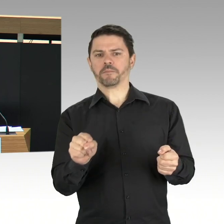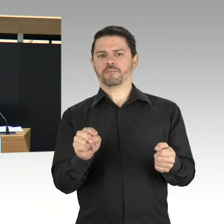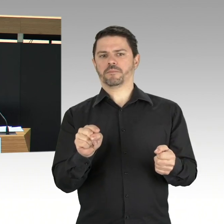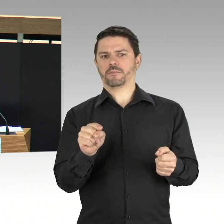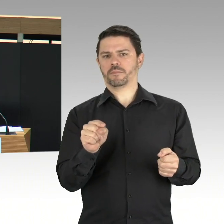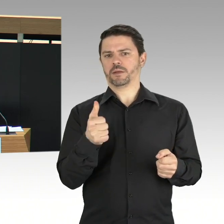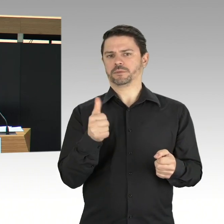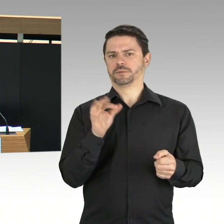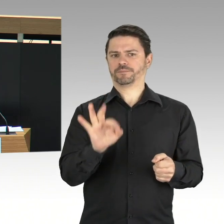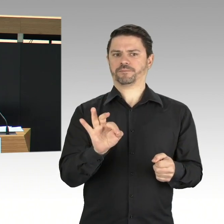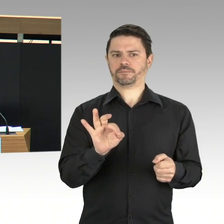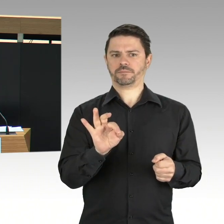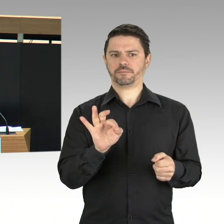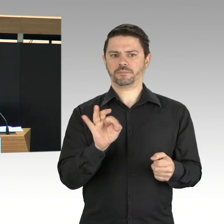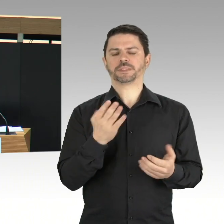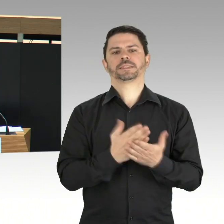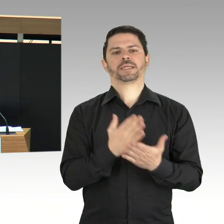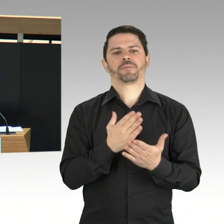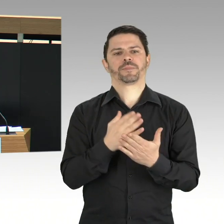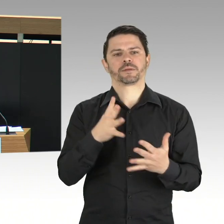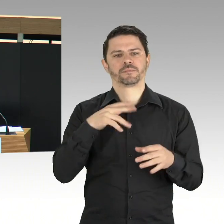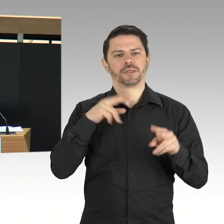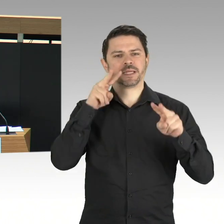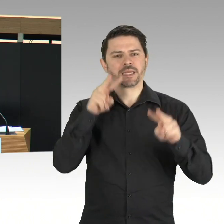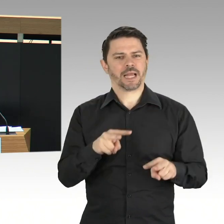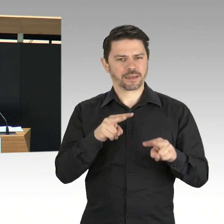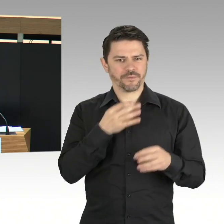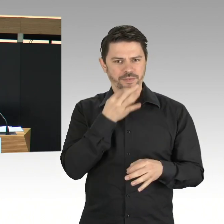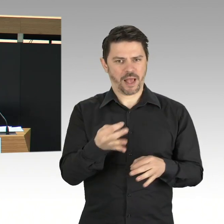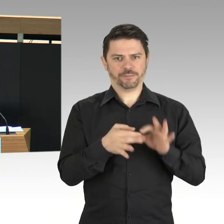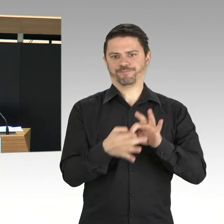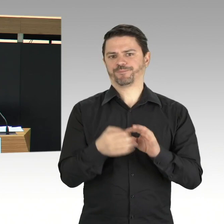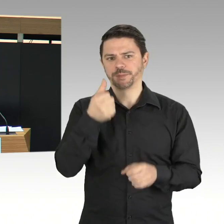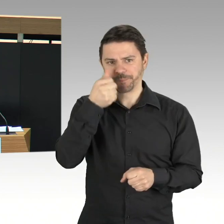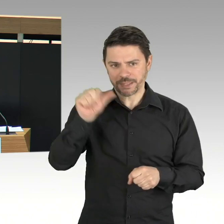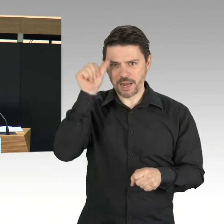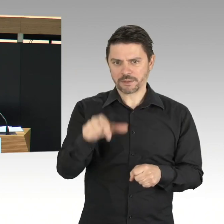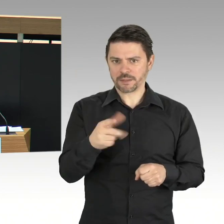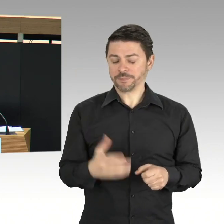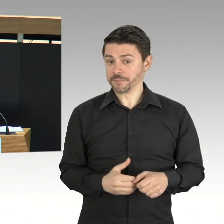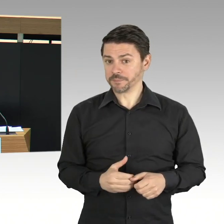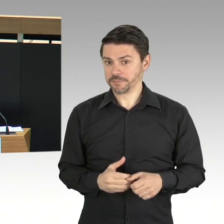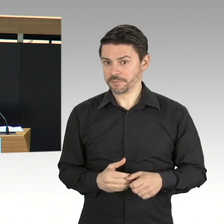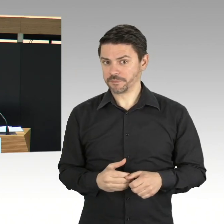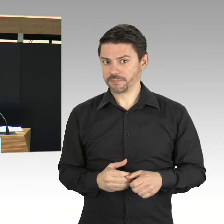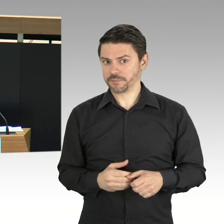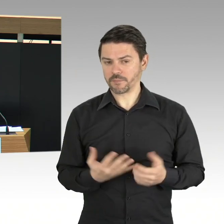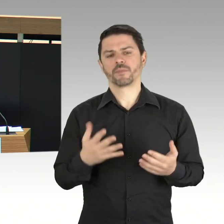Und deshalb ist es unsere Pflicht, das Grundrecht auf Wohnen für die Berlinerinnen und Berliner wieder zu erkämpfen. Dieses Versprechen lösen wir heute ein.